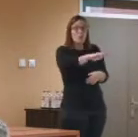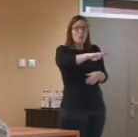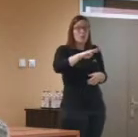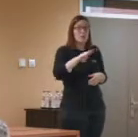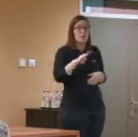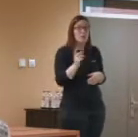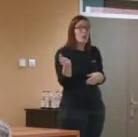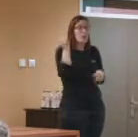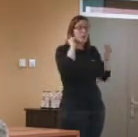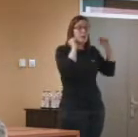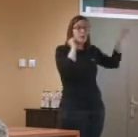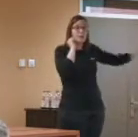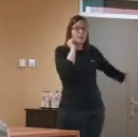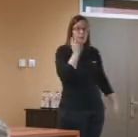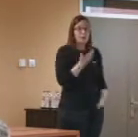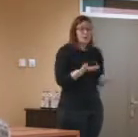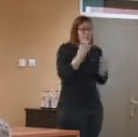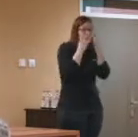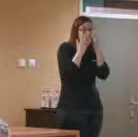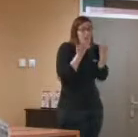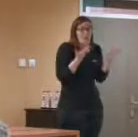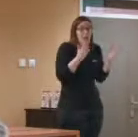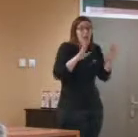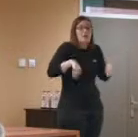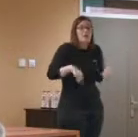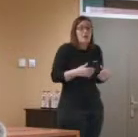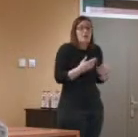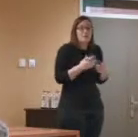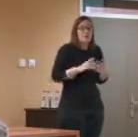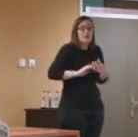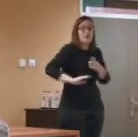tenían la maquinaria de Canal 9 que era imbatible.